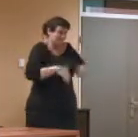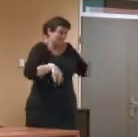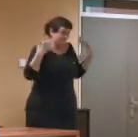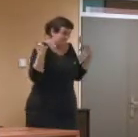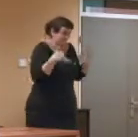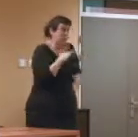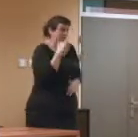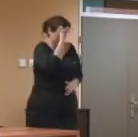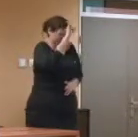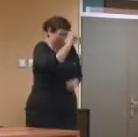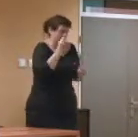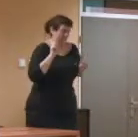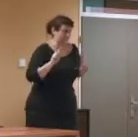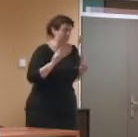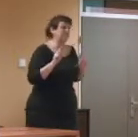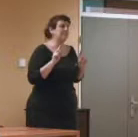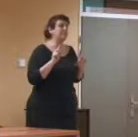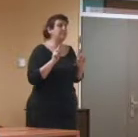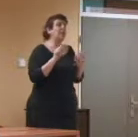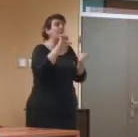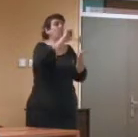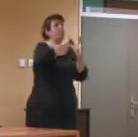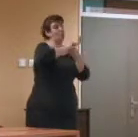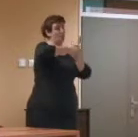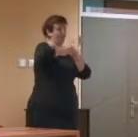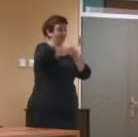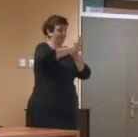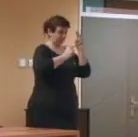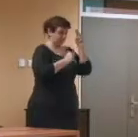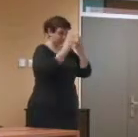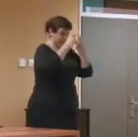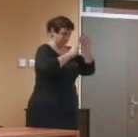como la construcción de la Ciudad de las Artes y las Ciencias.